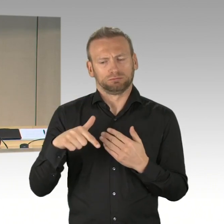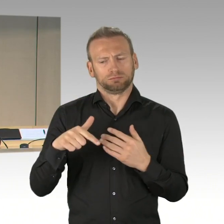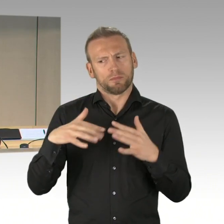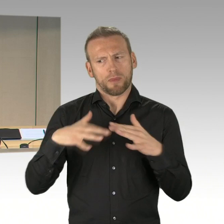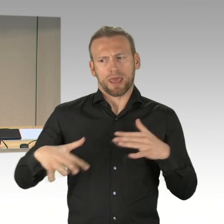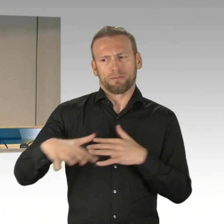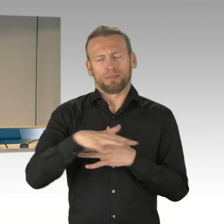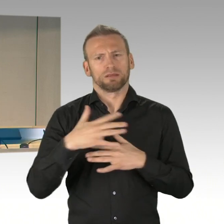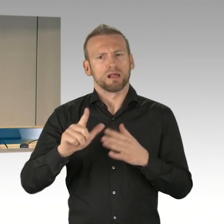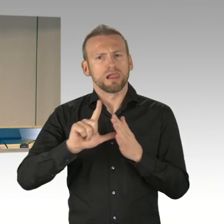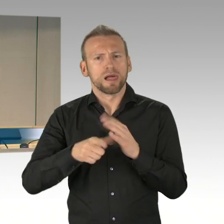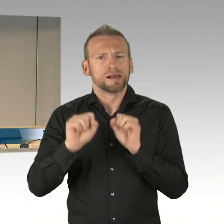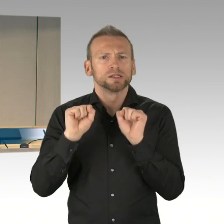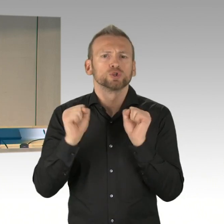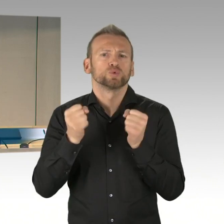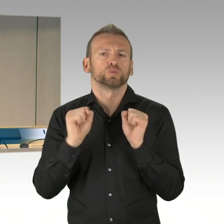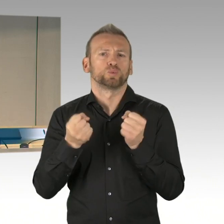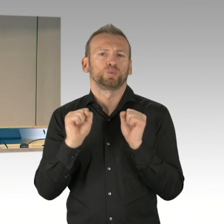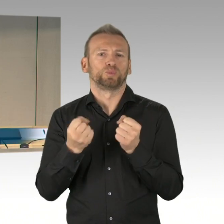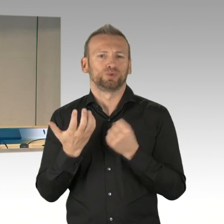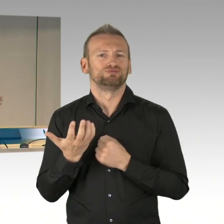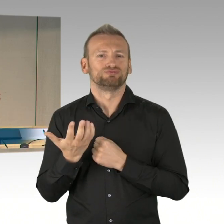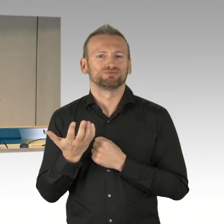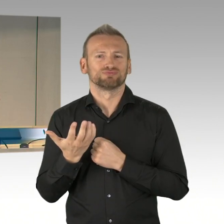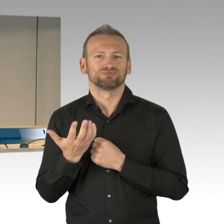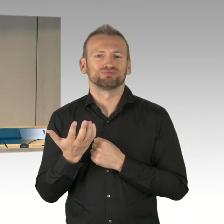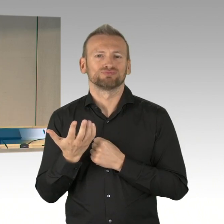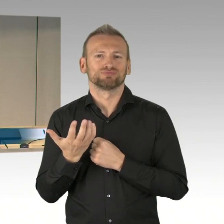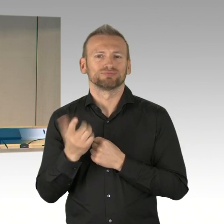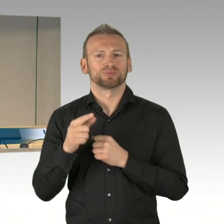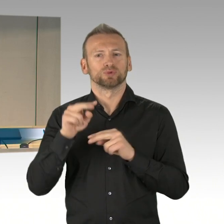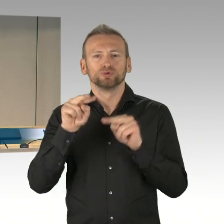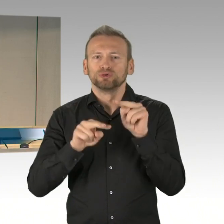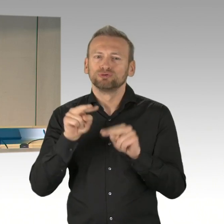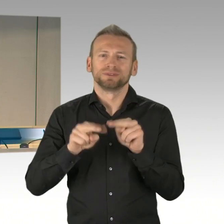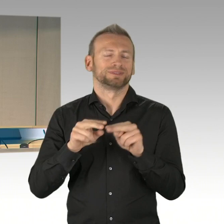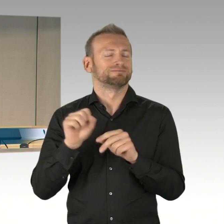Zweitens will ich ein Geheimnis verraten. Ich glaube, es sind nur noch ganz wenige dabei, die damals vor vielen, vielen Jahren